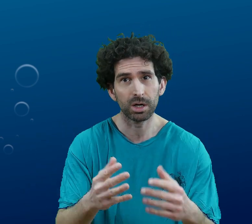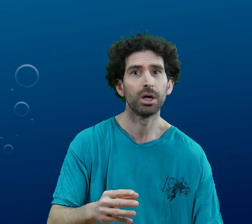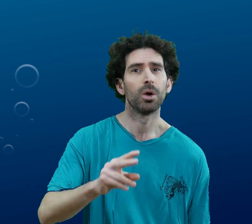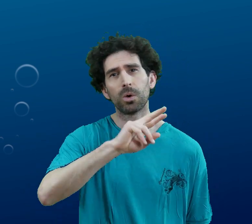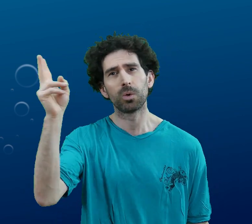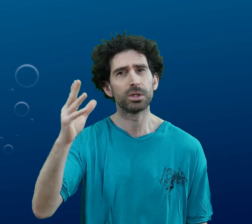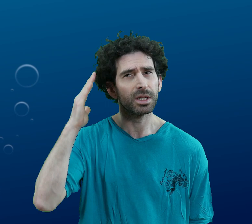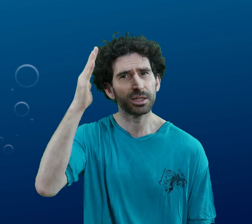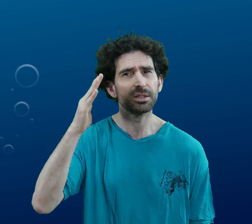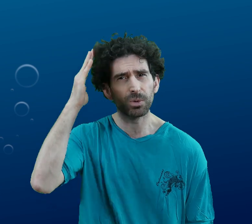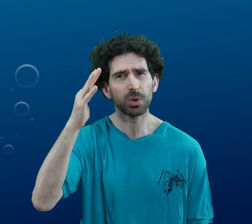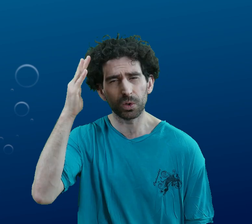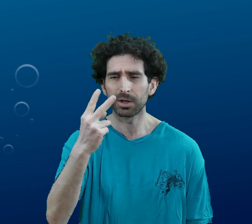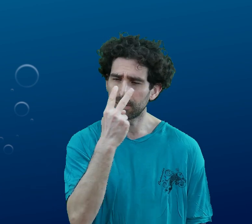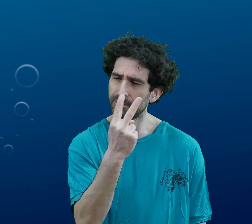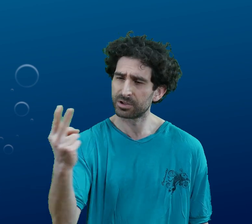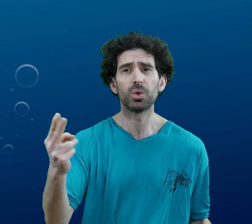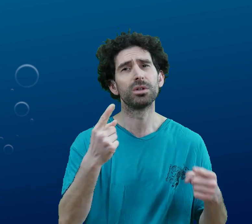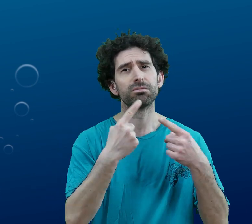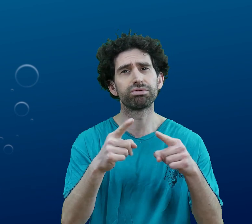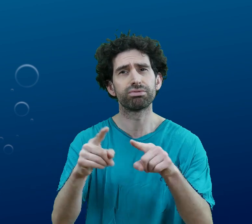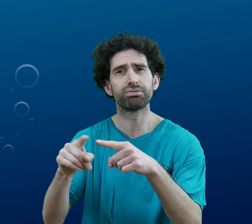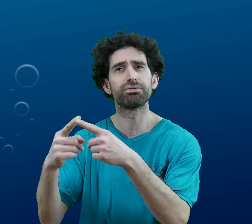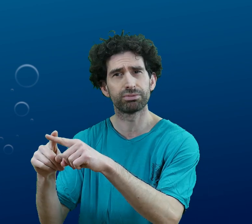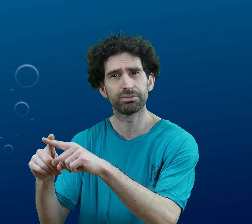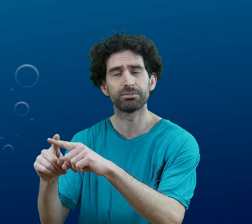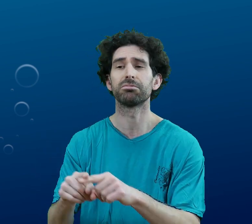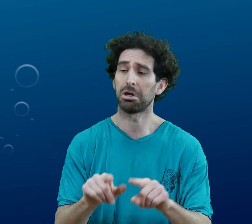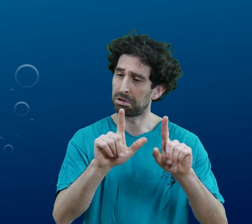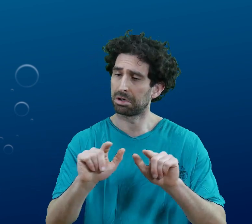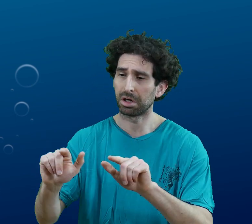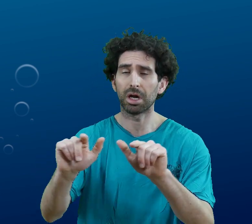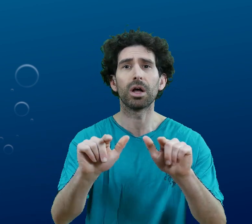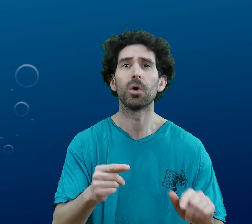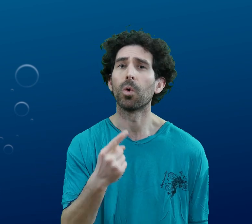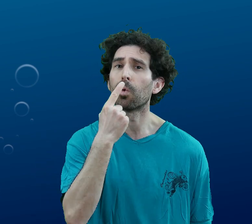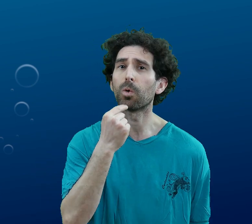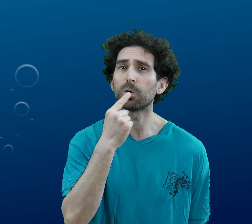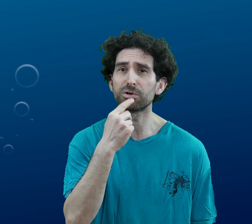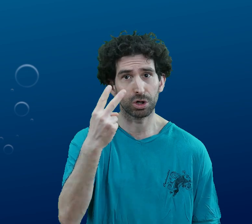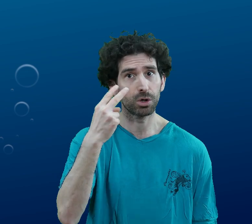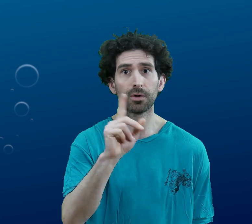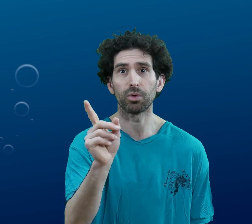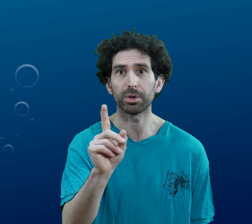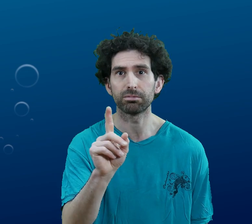c'est que d'autres animaux ont une vision différente. Certains ne voient pas le rouge.